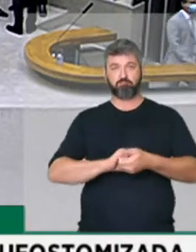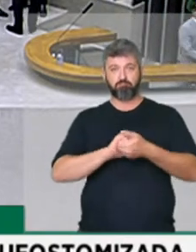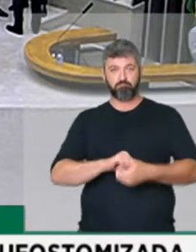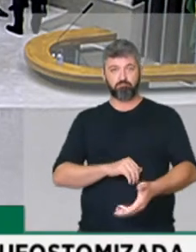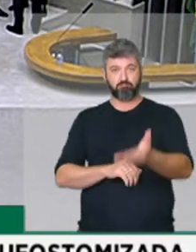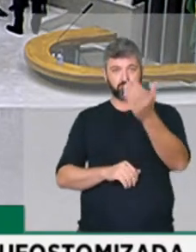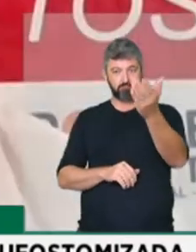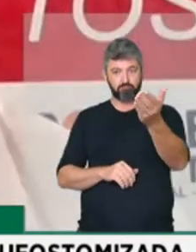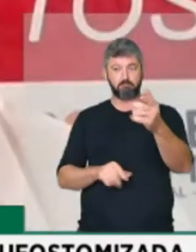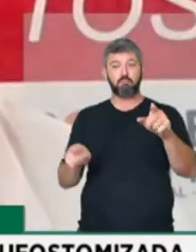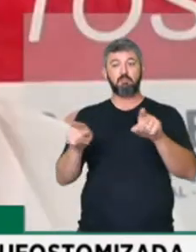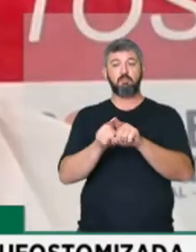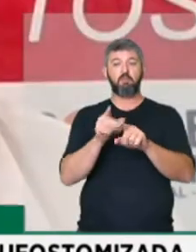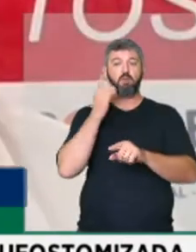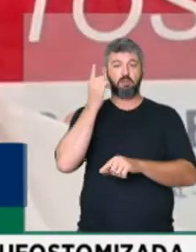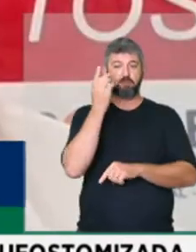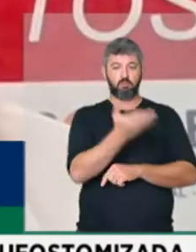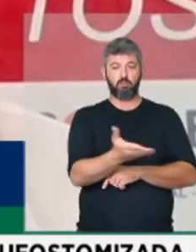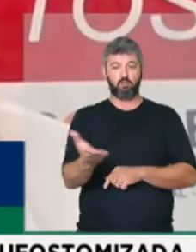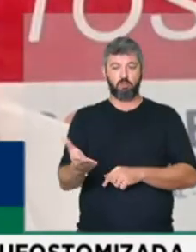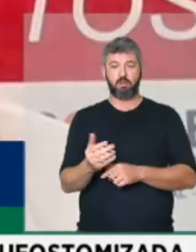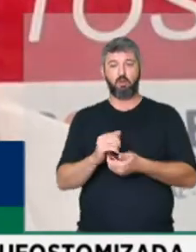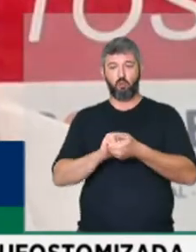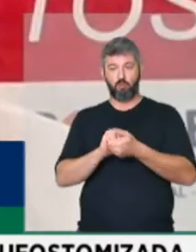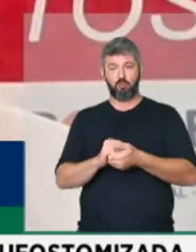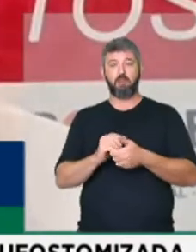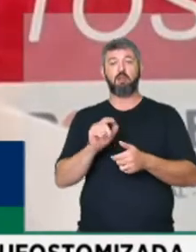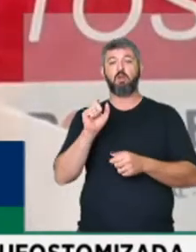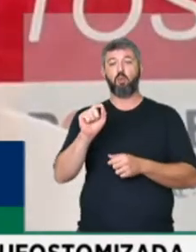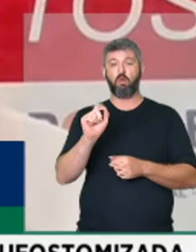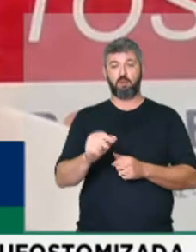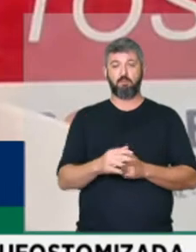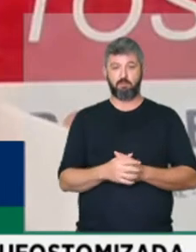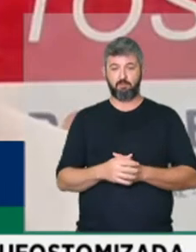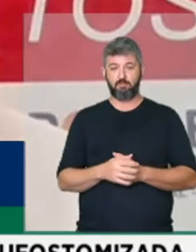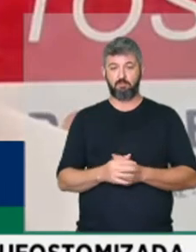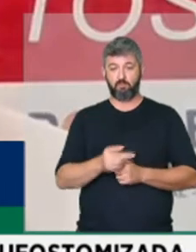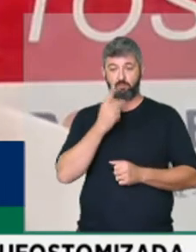IMPORTANTE NA MEDIDA EM QUE NÓS APRENDEMOS CADA VEZ MAIS A RESPEITAR AS CRIANÇAS, RECONHECER OS SEUS DIREITOS,